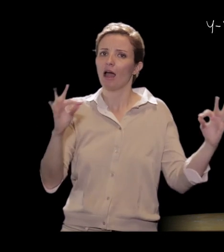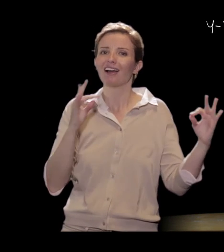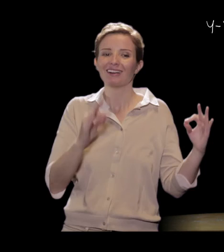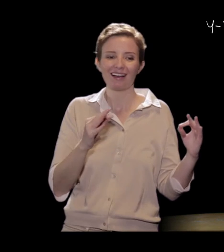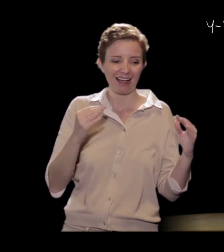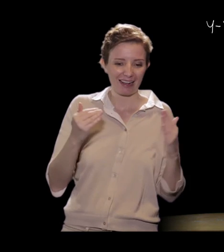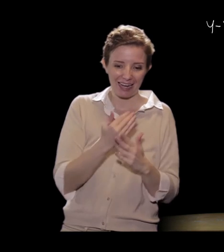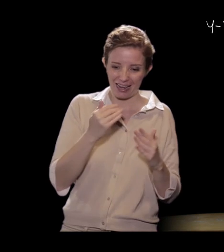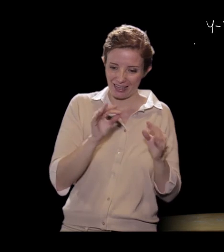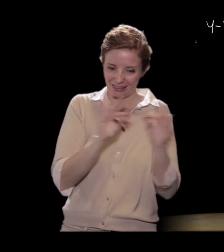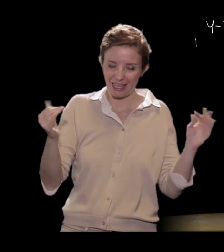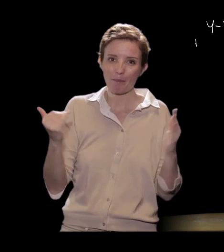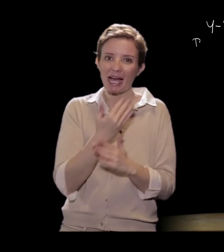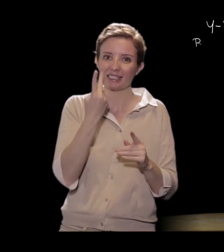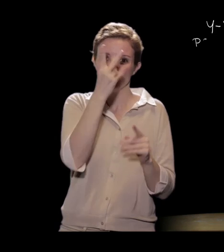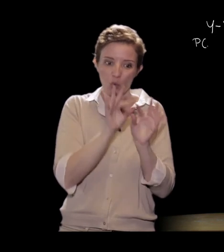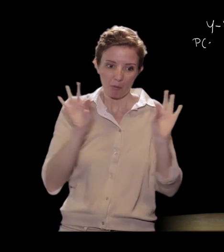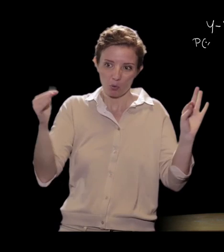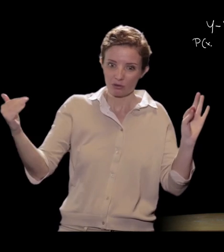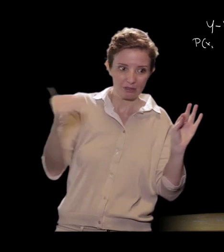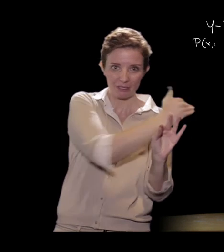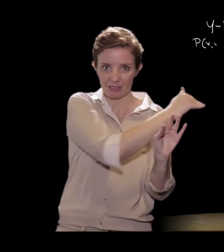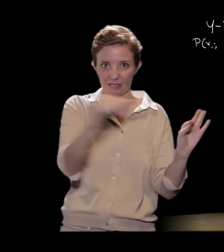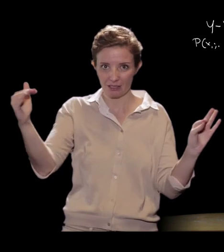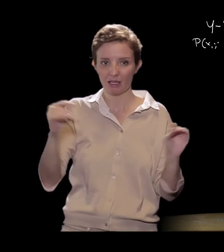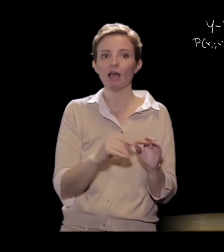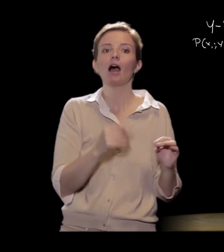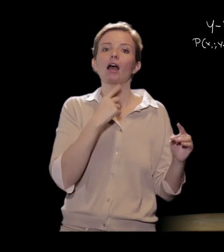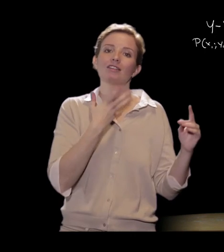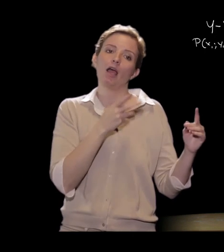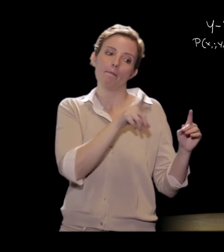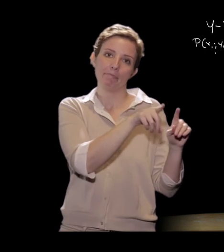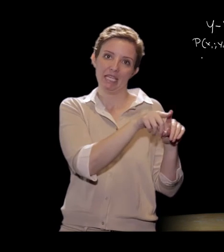L'equazione della retta passante per il punto P